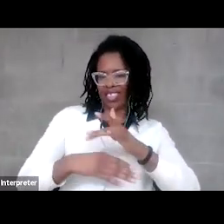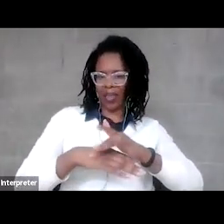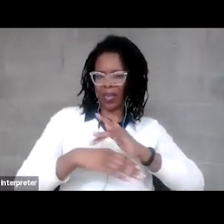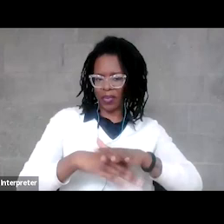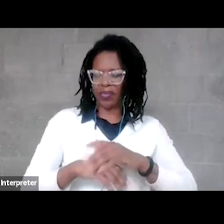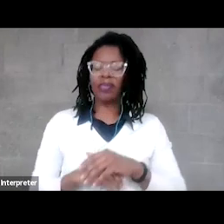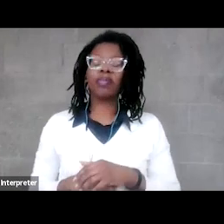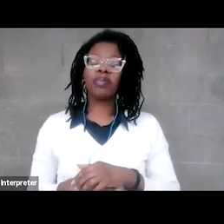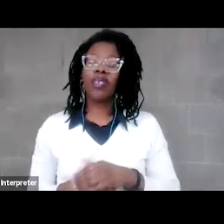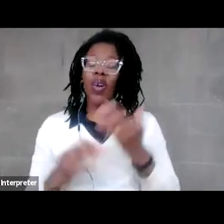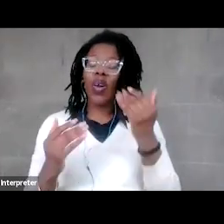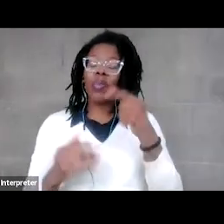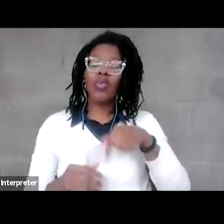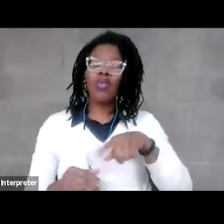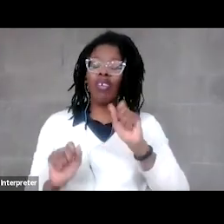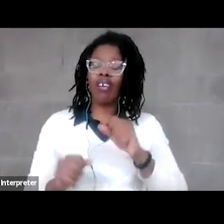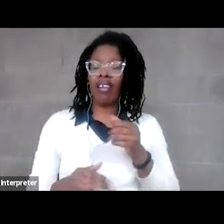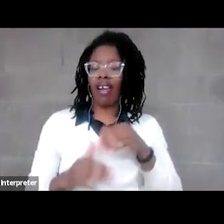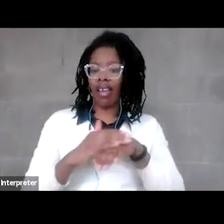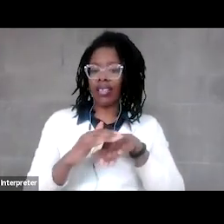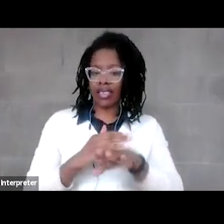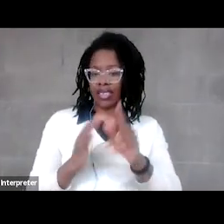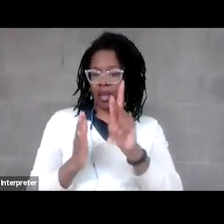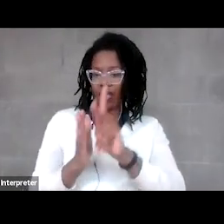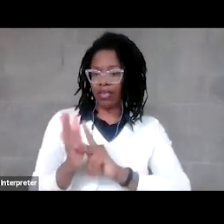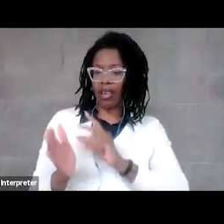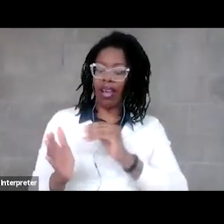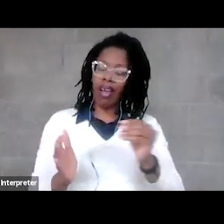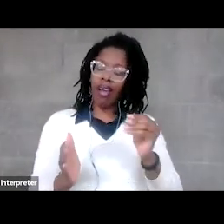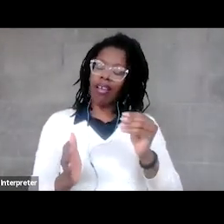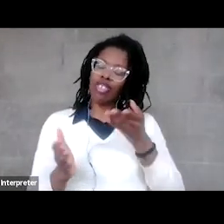Aprenderán cómo acceder a estas políticas y servicios actualizados.